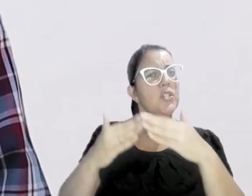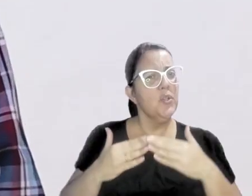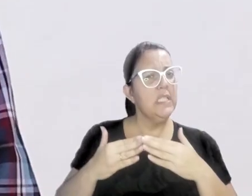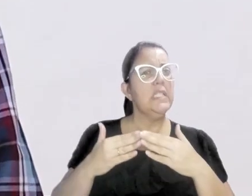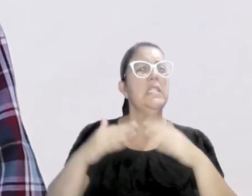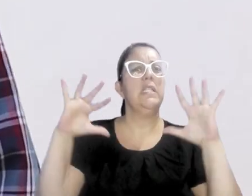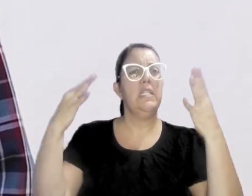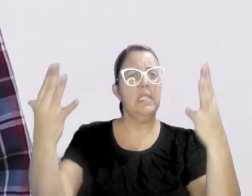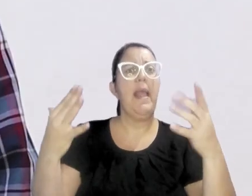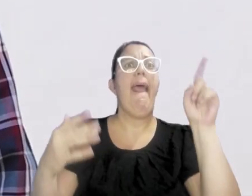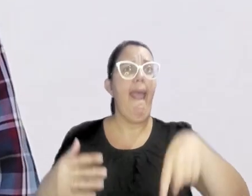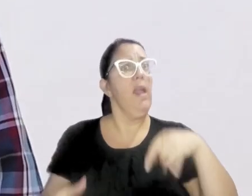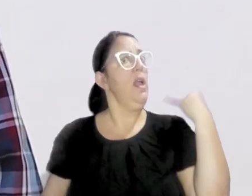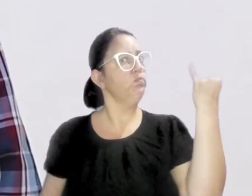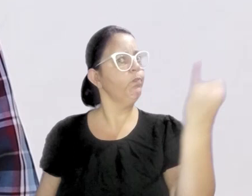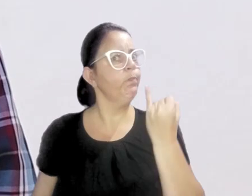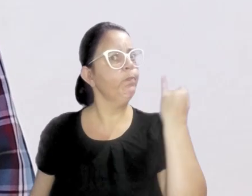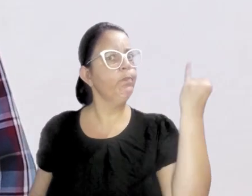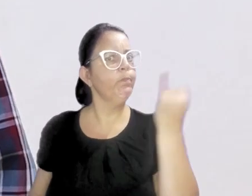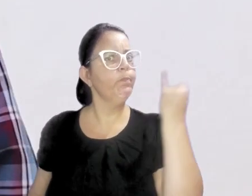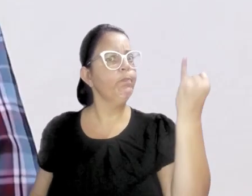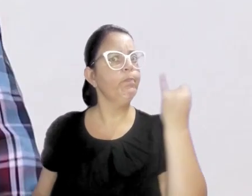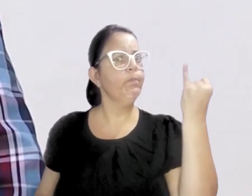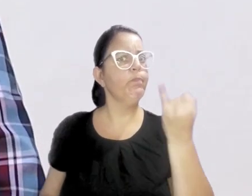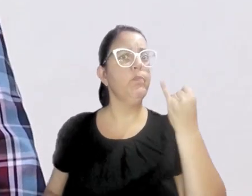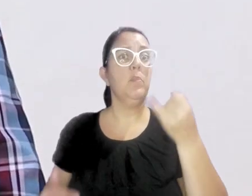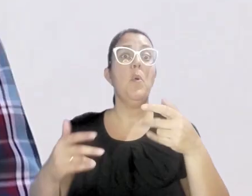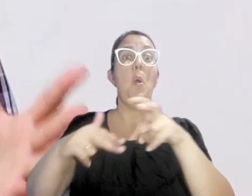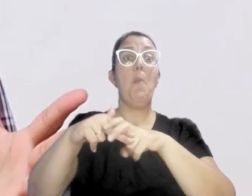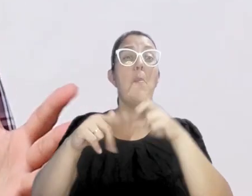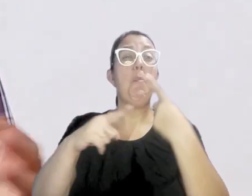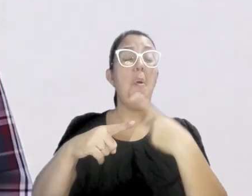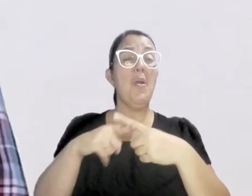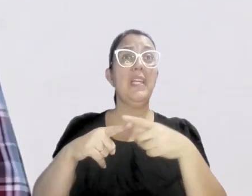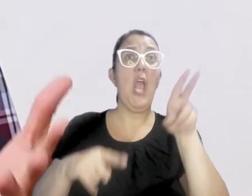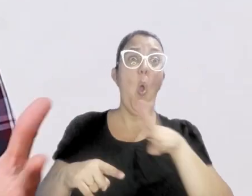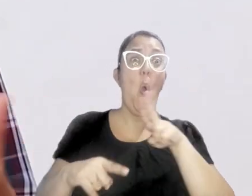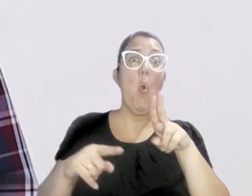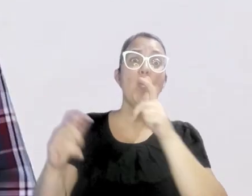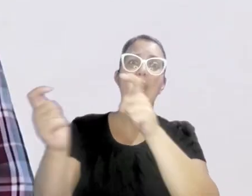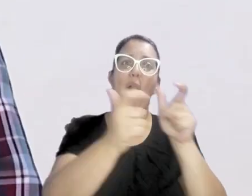se reveste de uma grande importância em função da sua grande abrangência de aplicações,